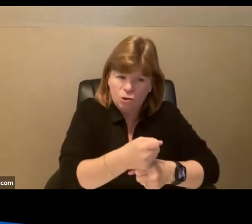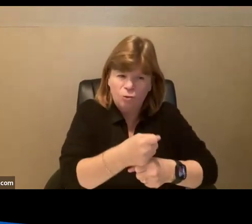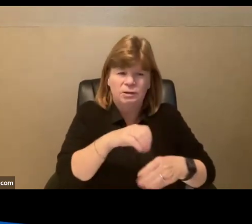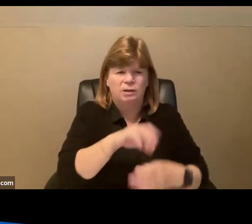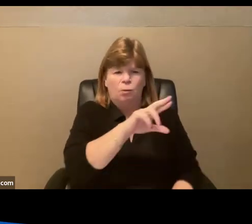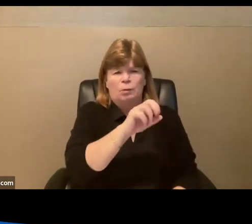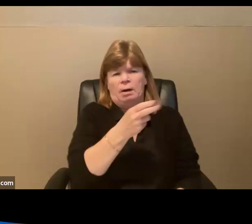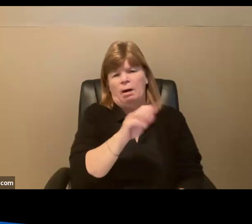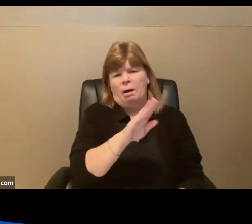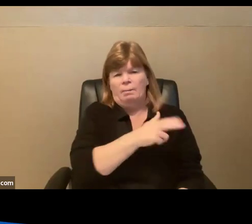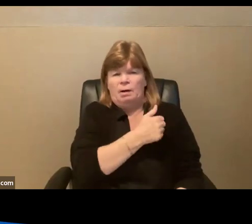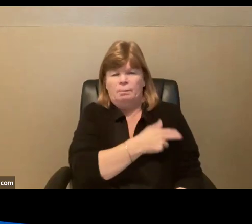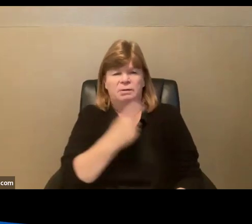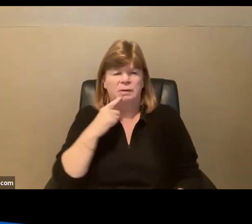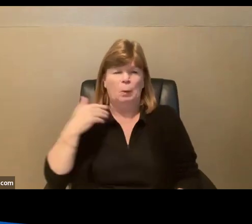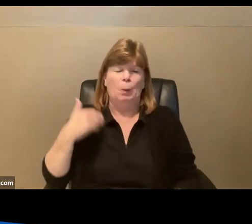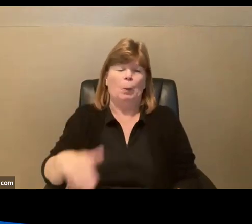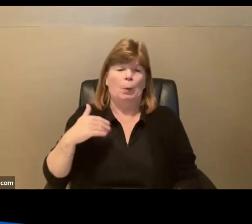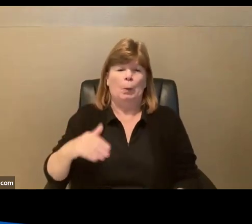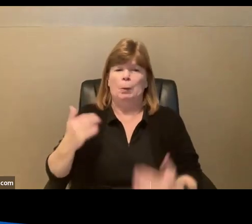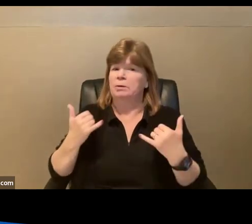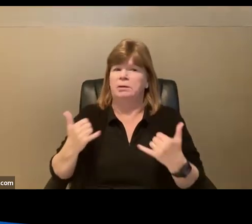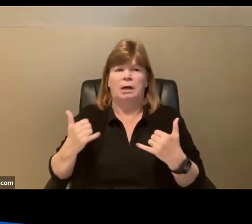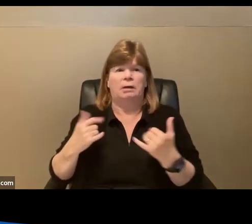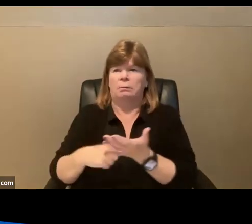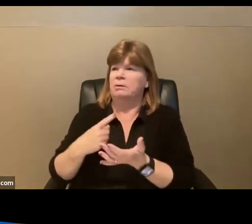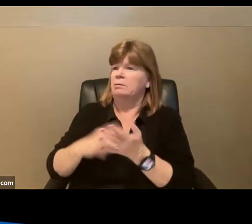y eso suena tan extraño hoy en día cuando la gente a menudo recibe dos semanas.